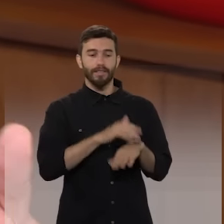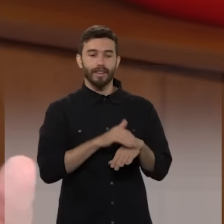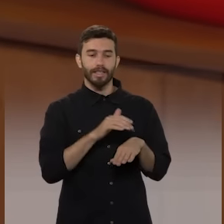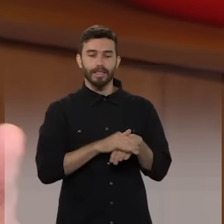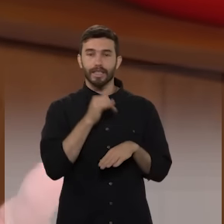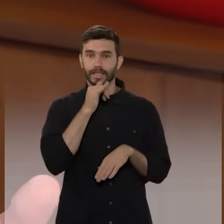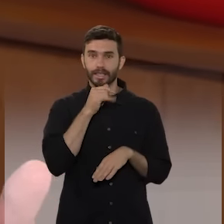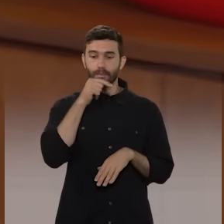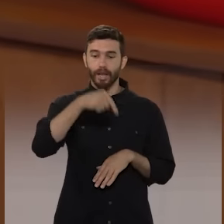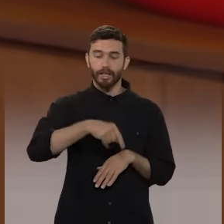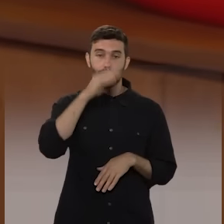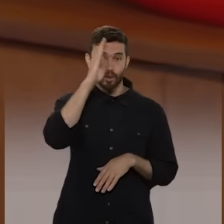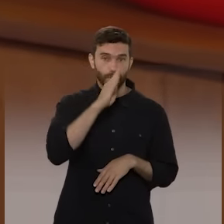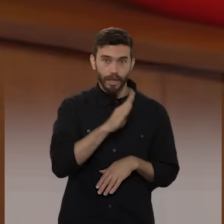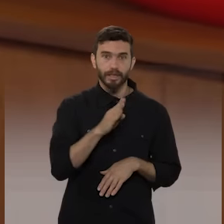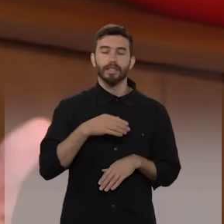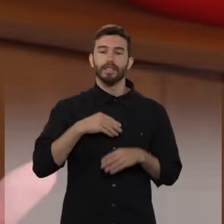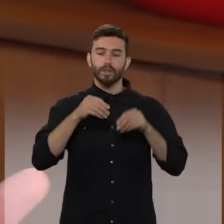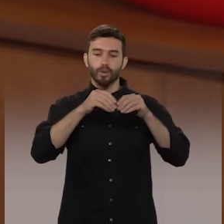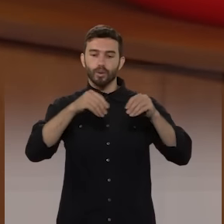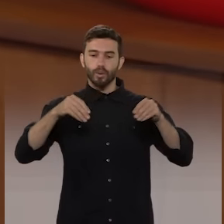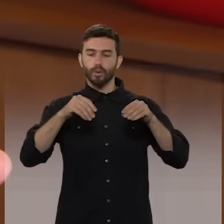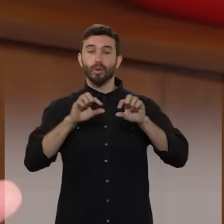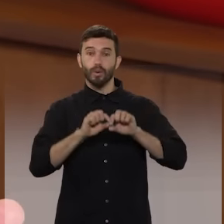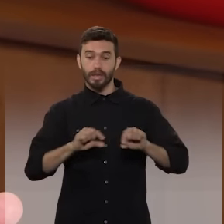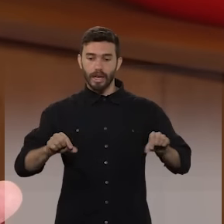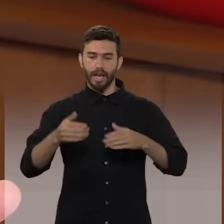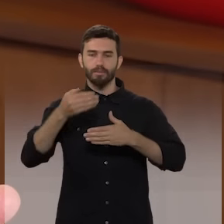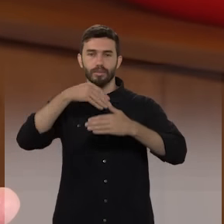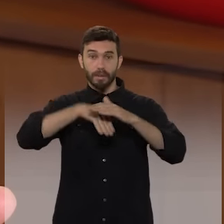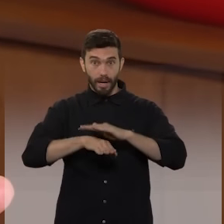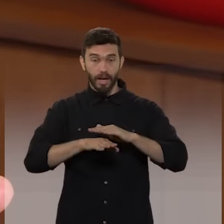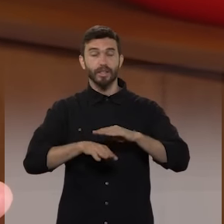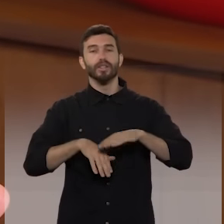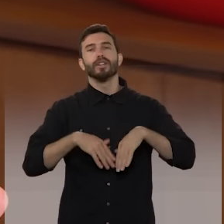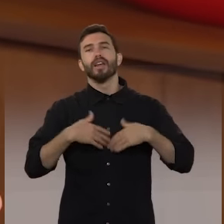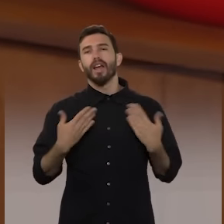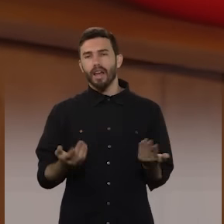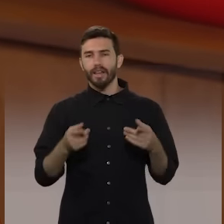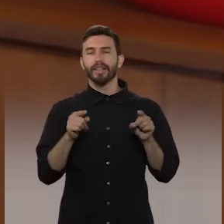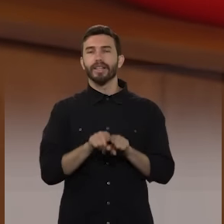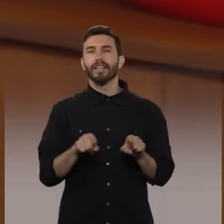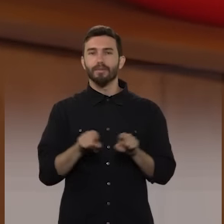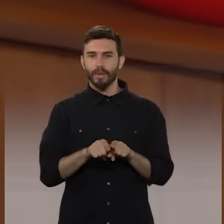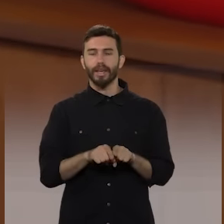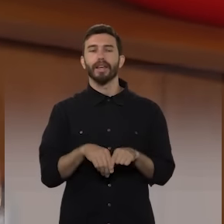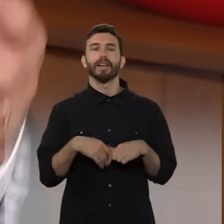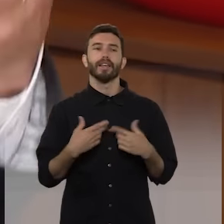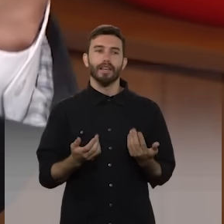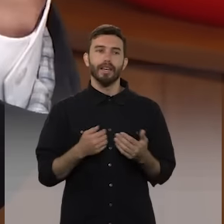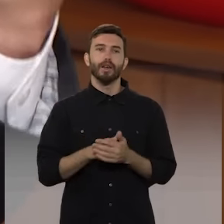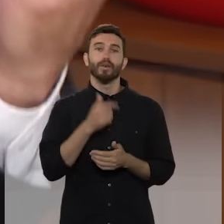nas cidades brasileiras, também é necessário um grande investimento e muito tempo para que essas, que toda essa energia renovável... Seja conectada.